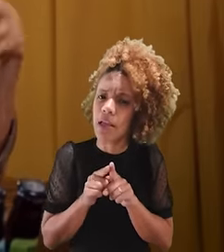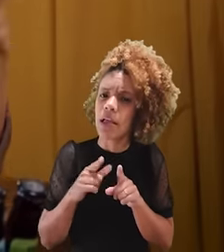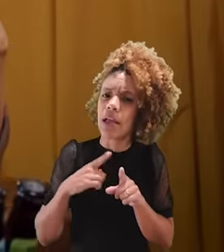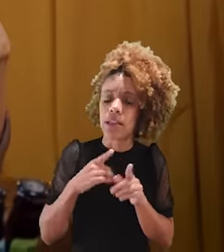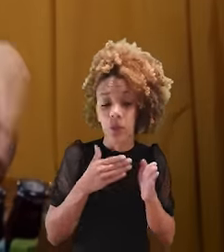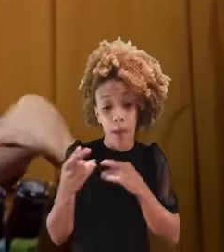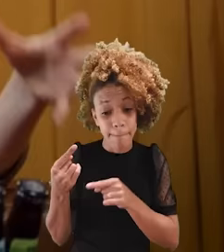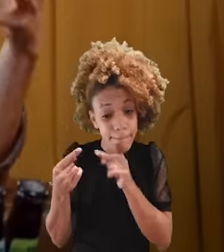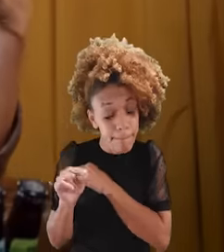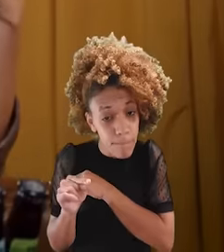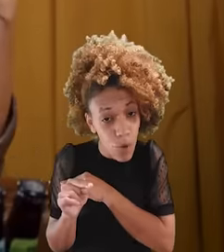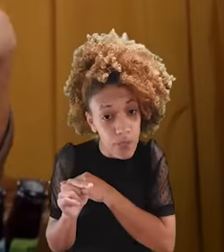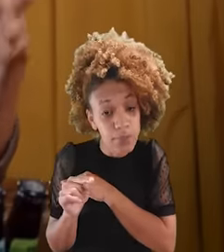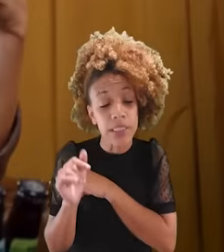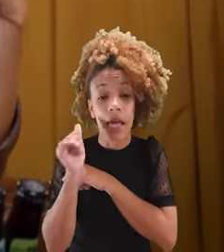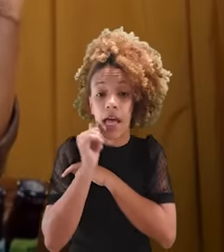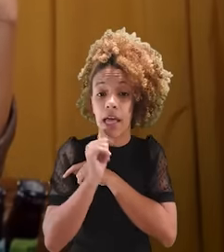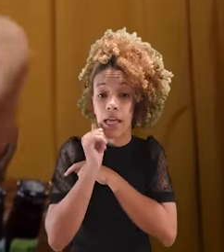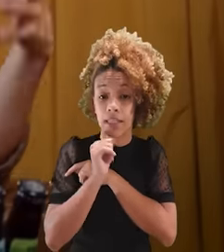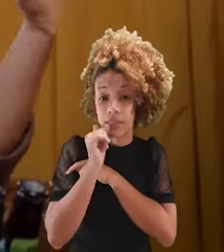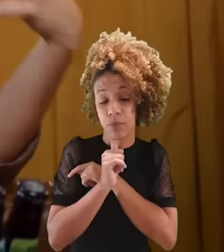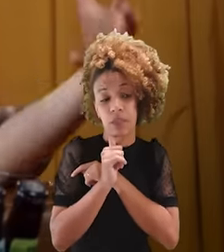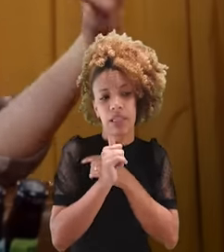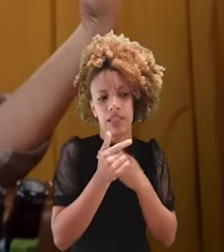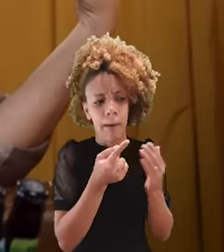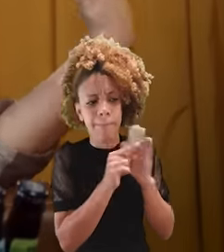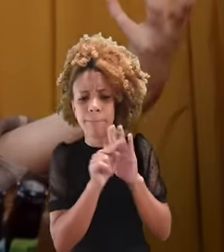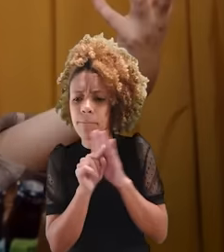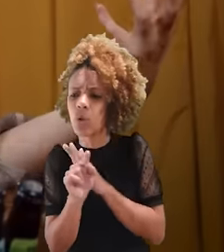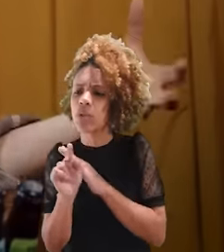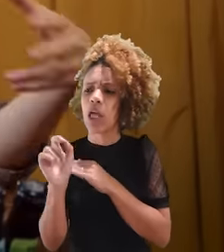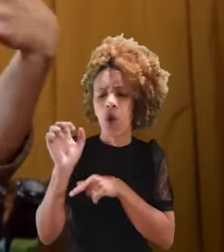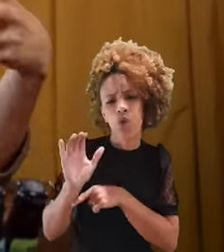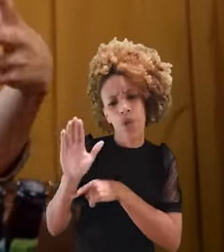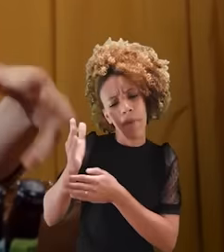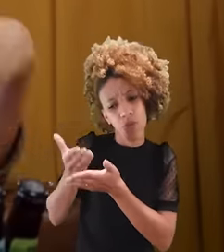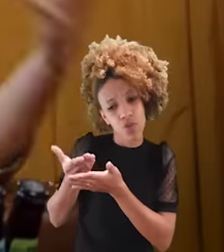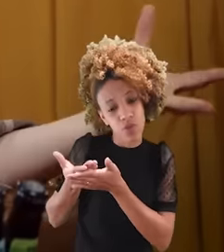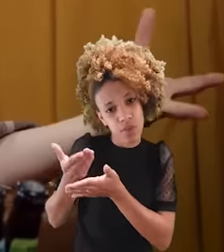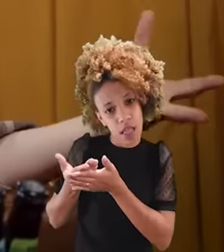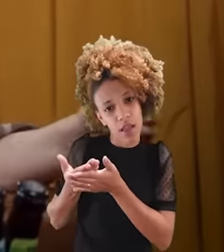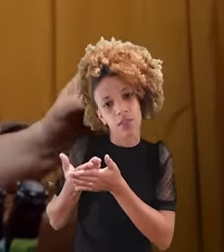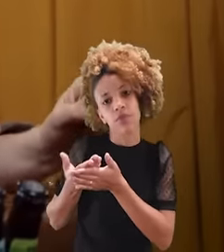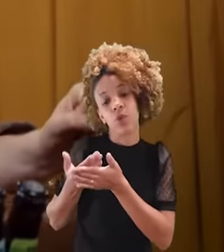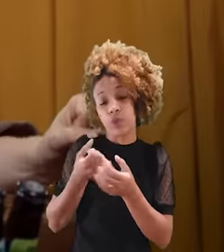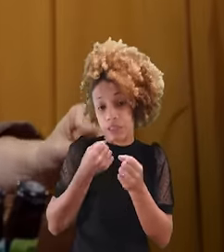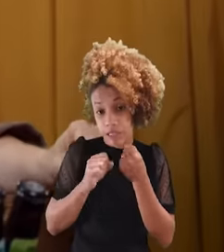era proibida a as mulheres da Comunidade Judaica do leste europeu estudarem o talmud que fala de